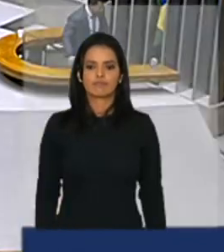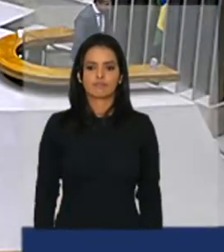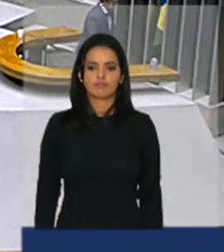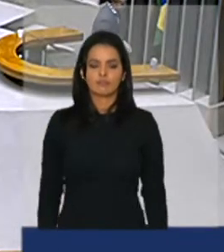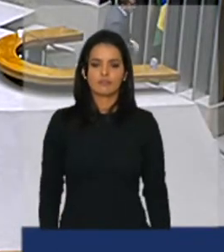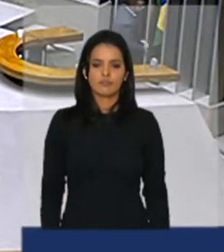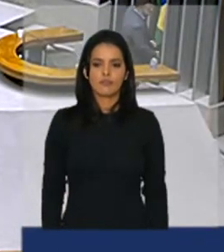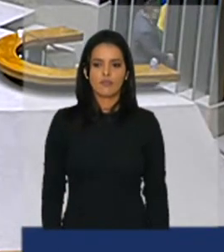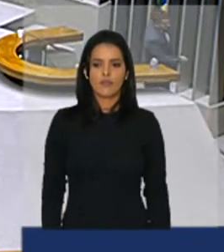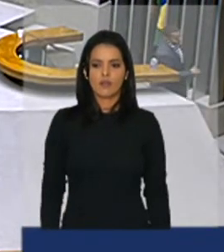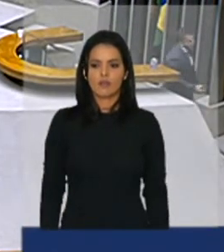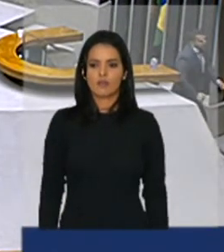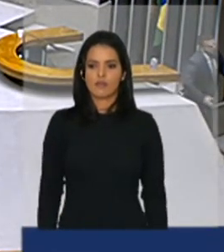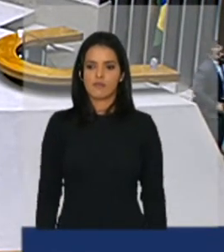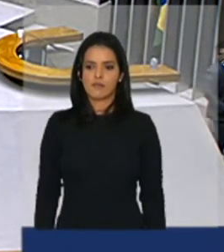PARA FAZER USO DA PALAVRA, ELDER SALOMÃO.